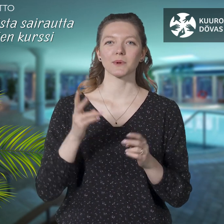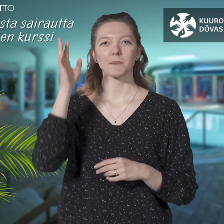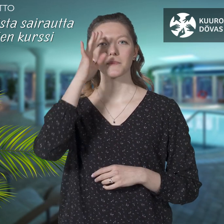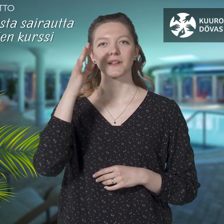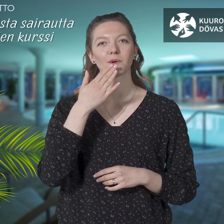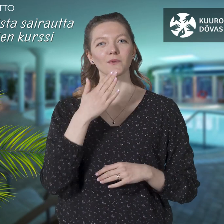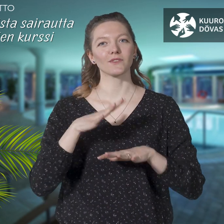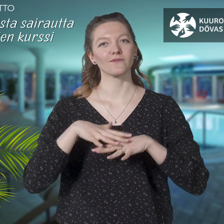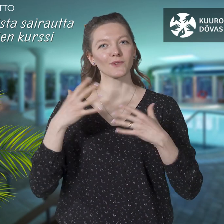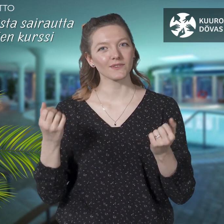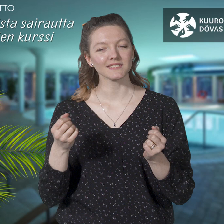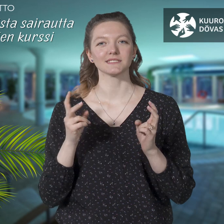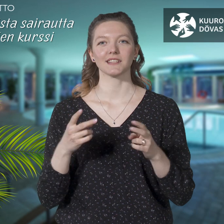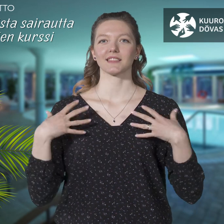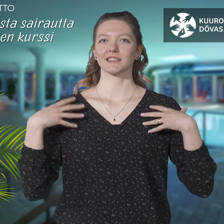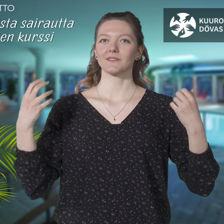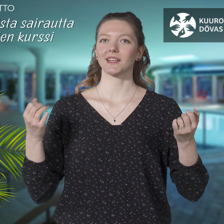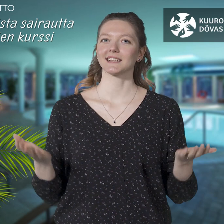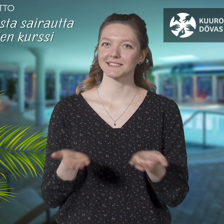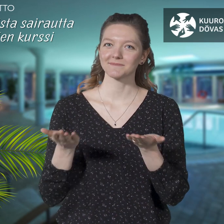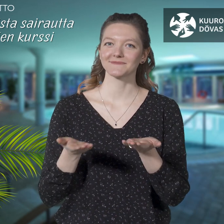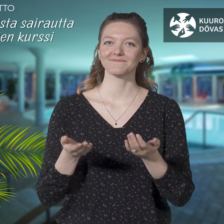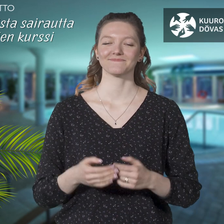mielen hyvinvoinnista sekä terveyden edistämisestä.